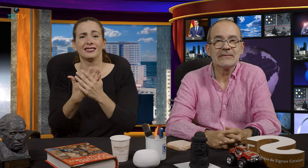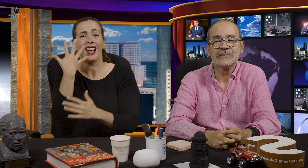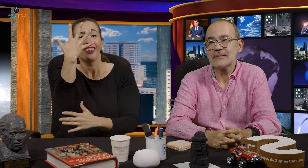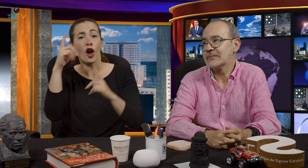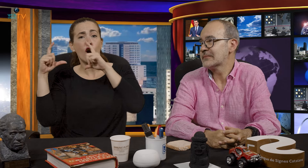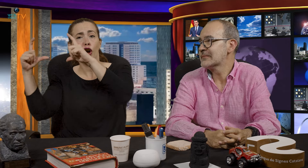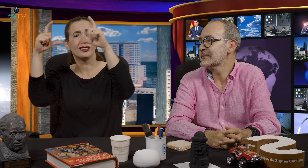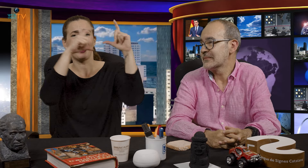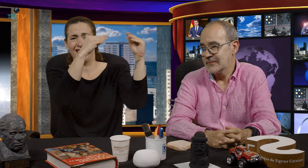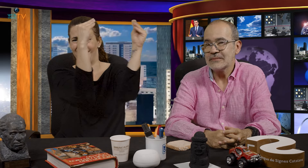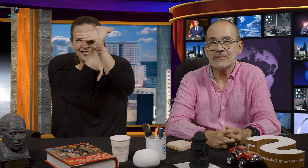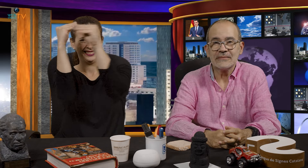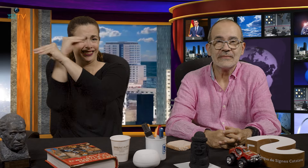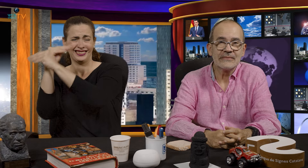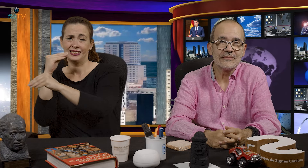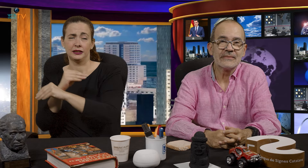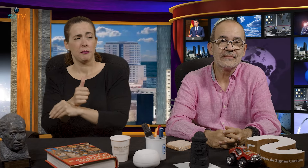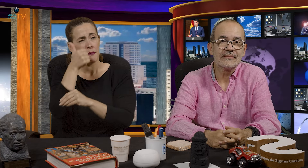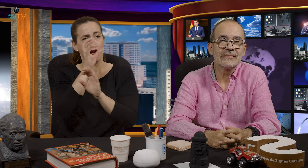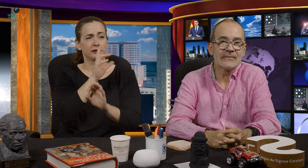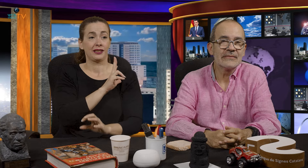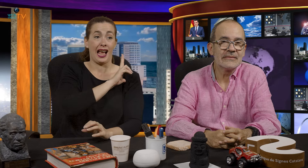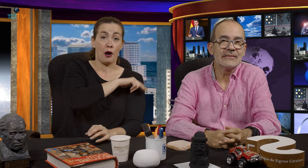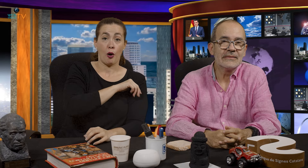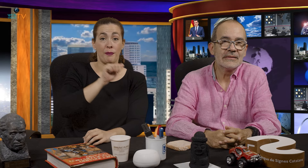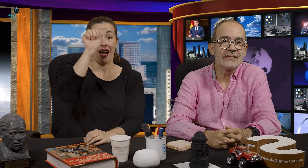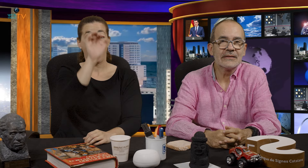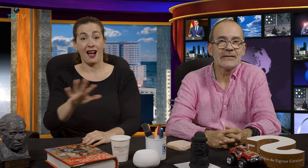igual que los cinco continentes entre si. Comparando Europa y Asia,